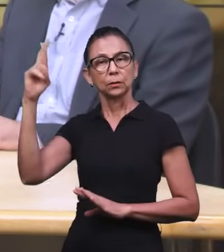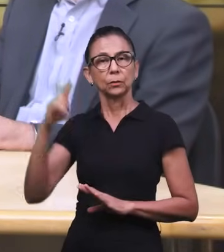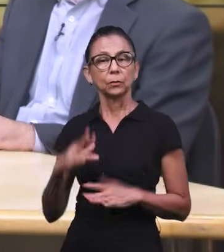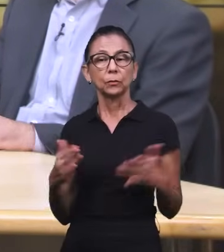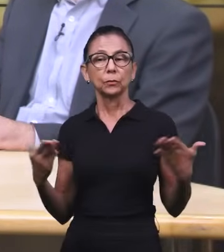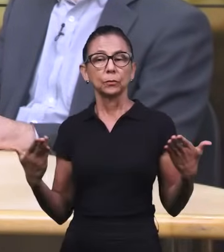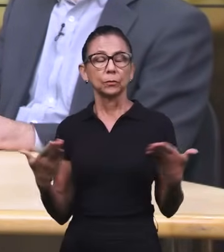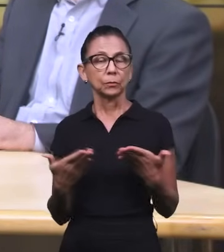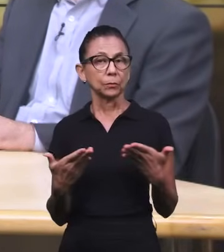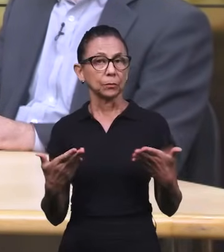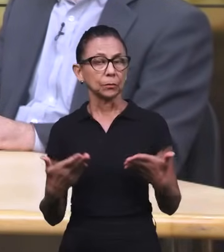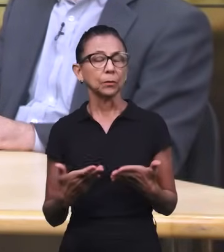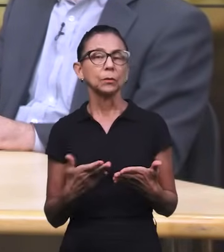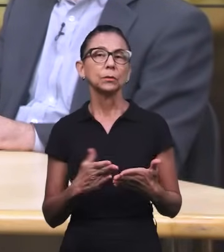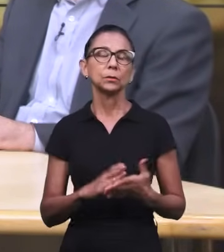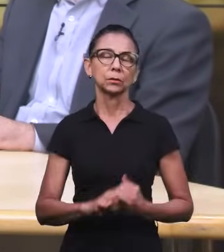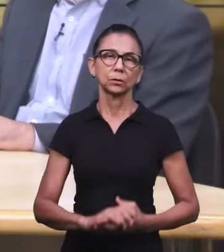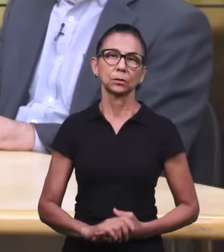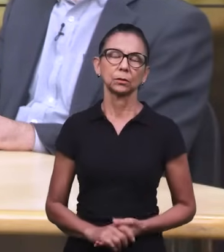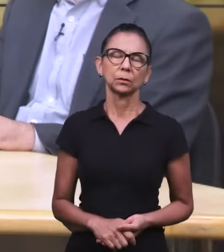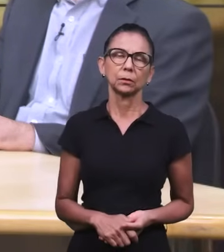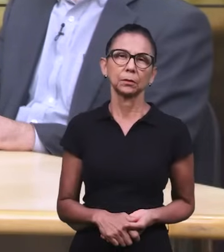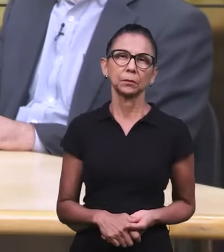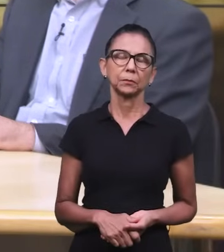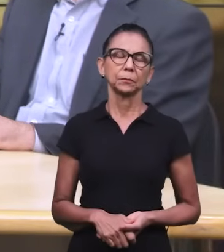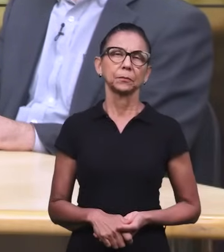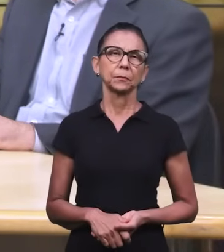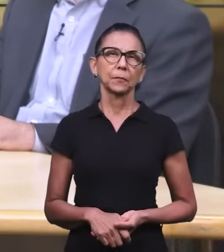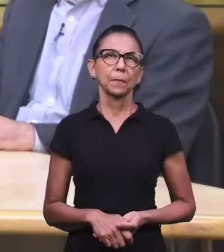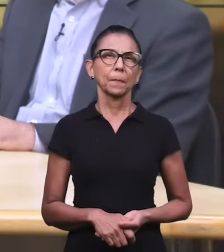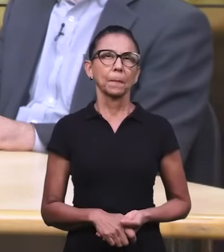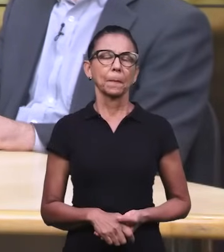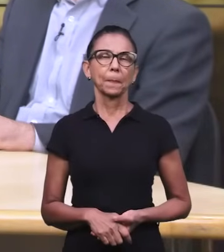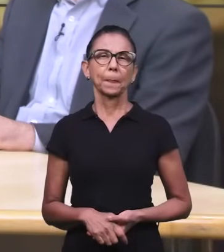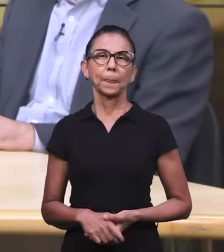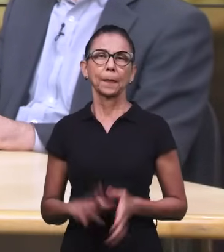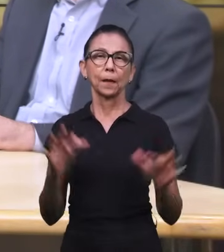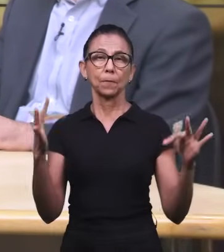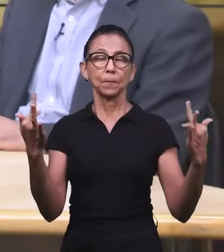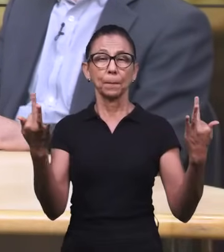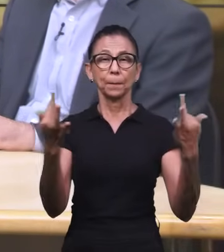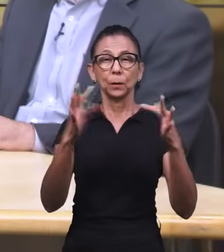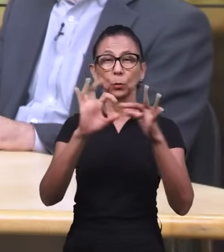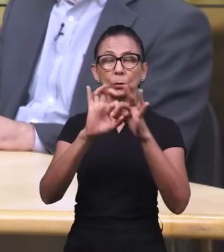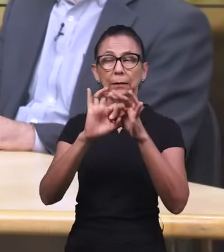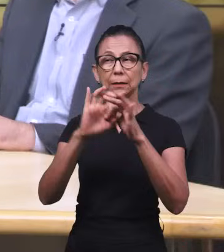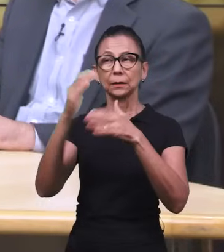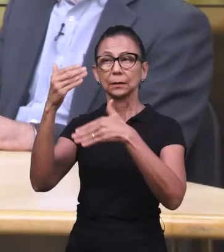unidade familiar existente na presença de Deus que que nos une ao espiritual isso se ser diluído